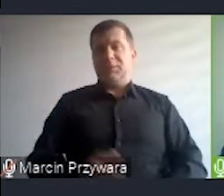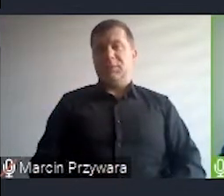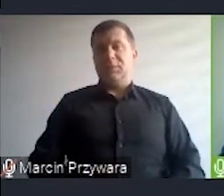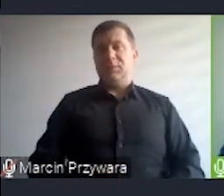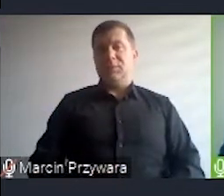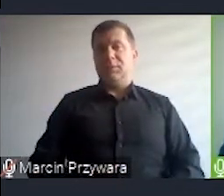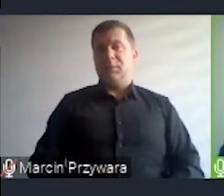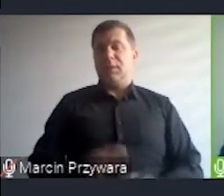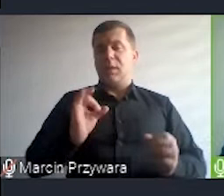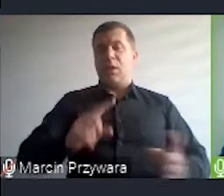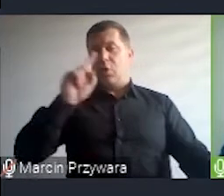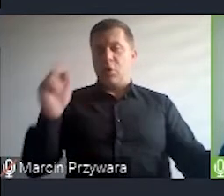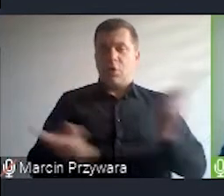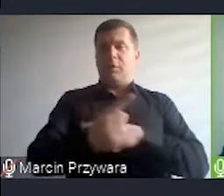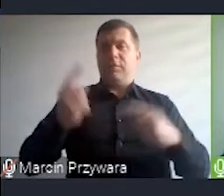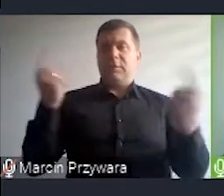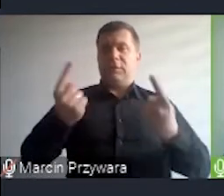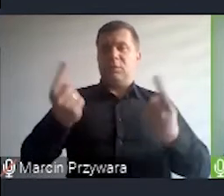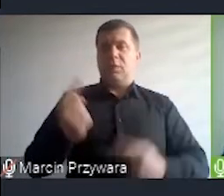I teraz odwróćmy tę sytuację.